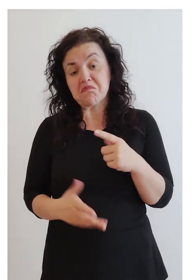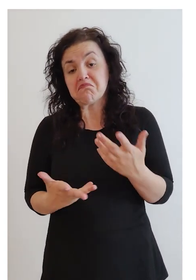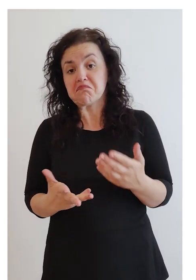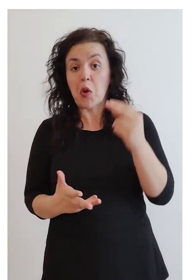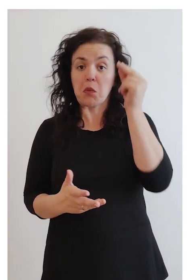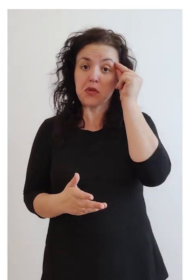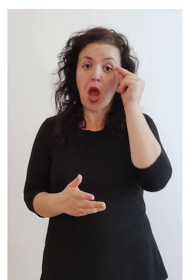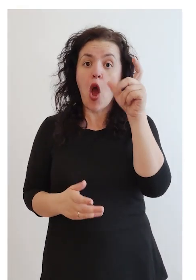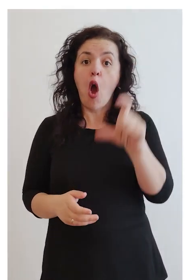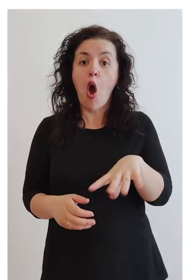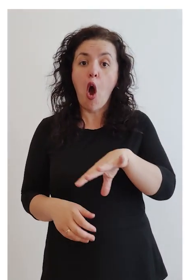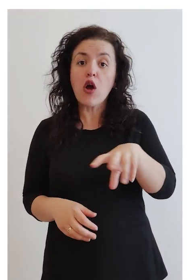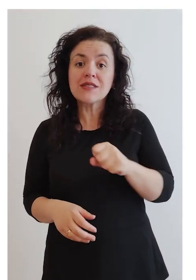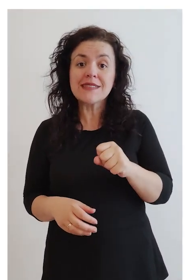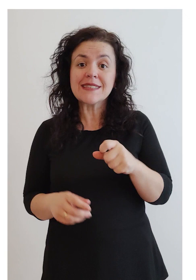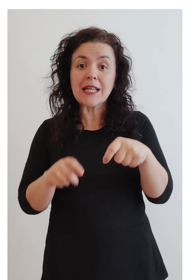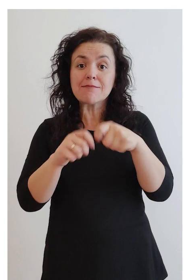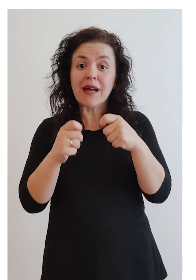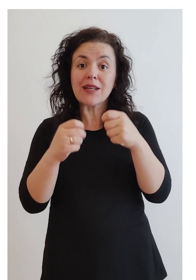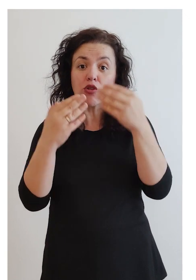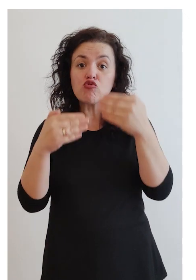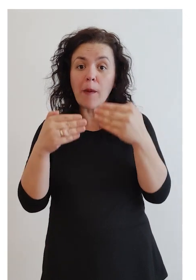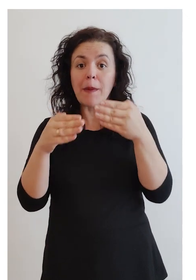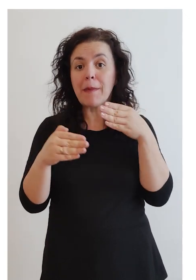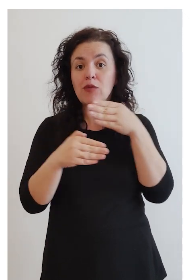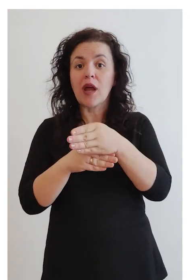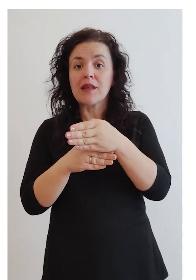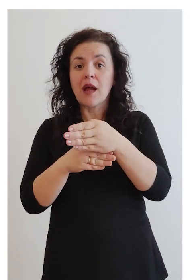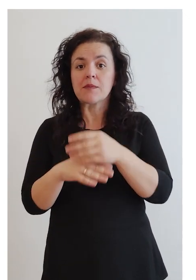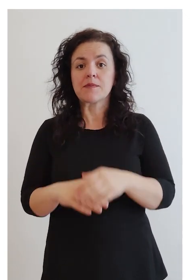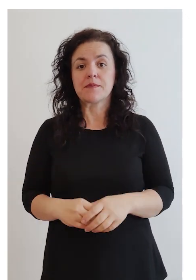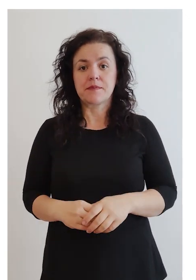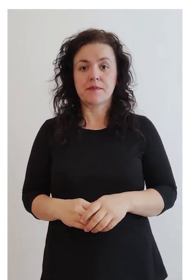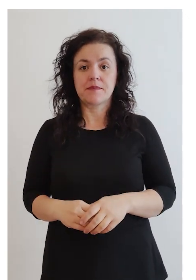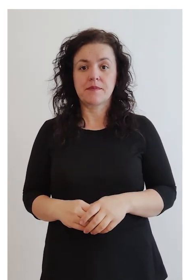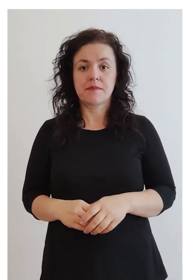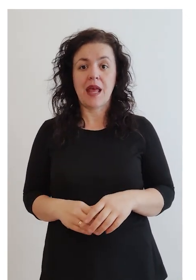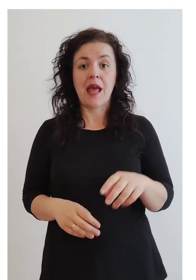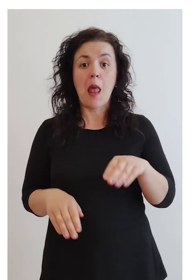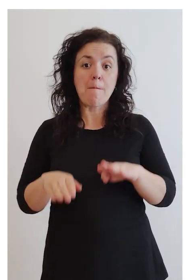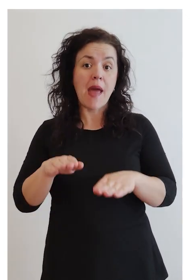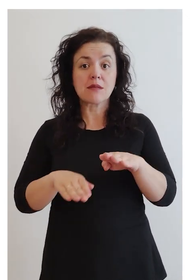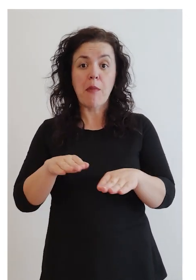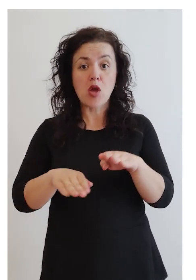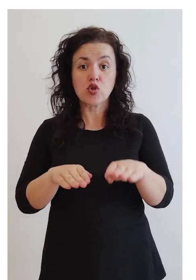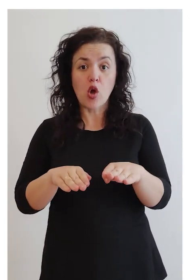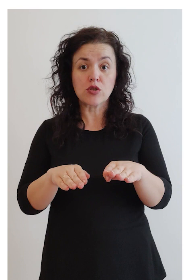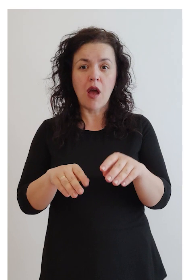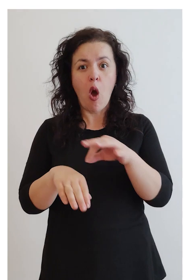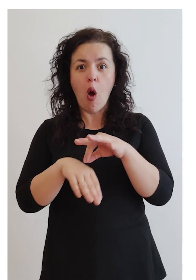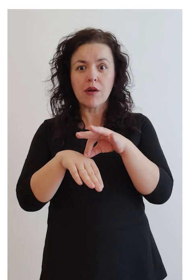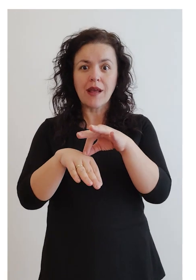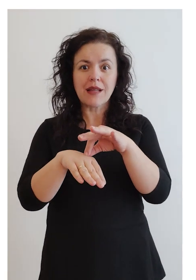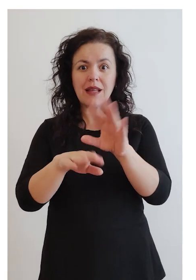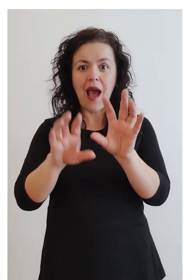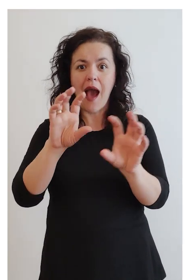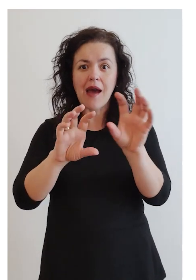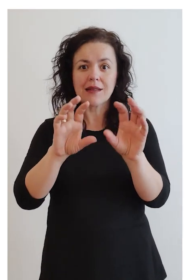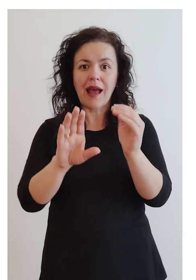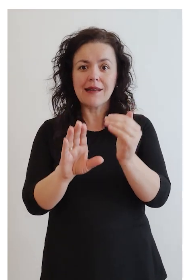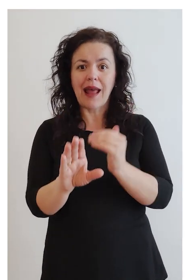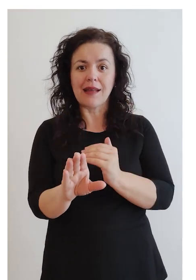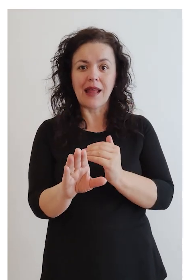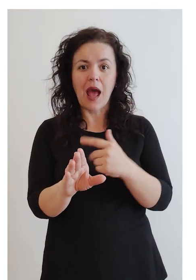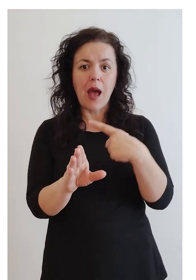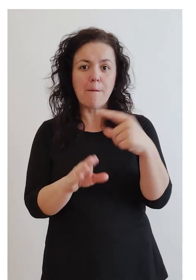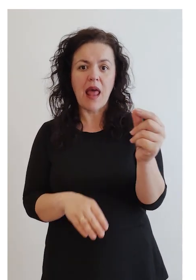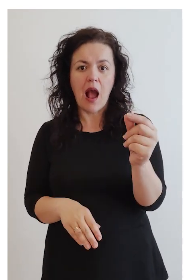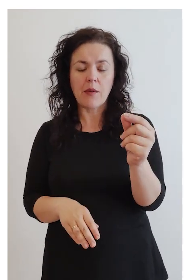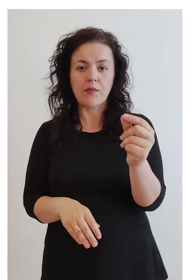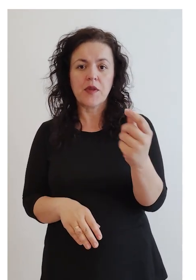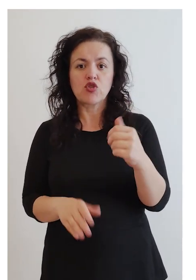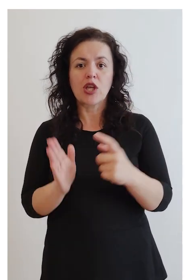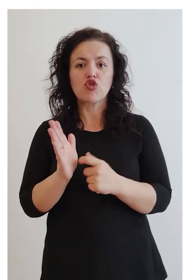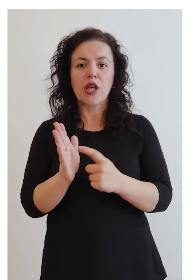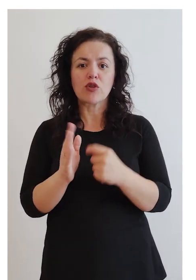La mers pe jos, orientați-vă cu o hartă înainte de a pleca și cereți sfaturi pe plan local cu privire la zonele în care nu este bine să mergeți.